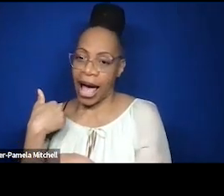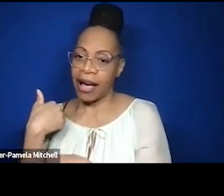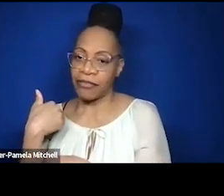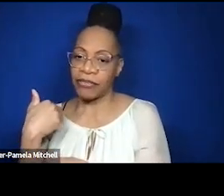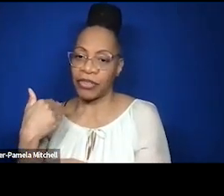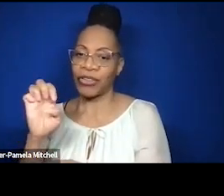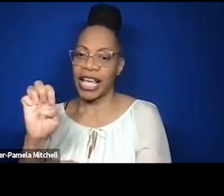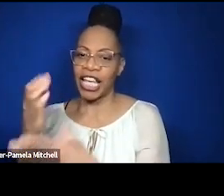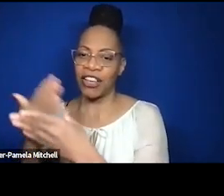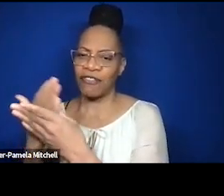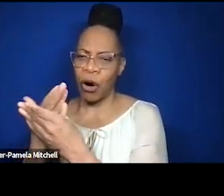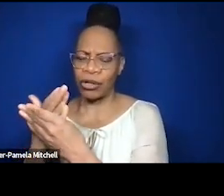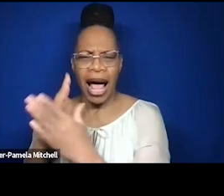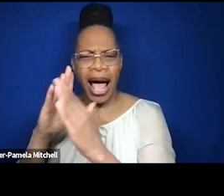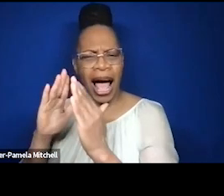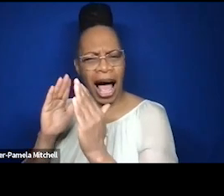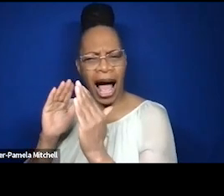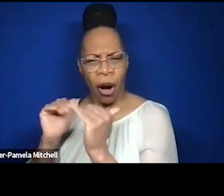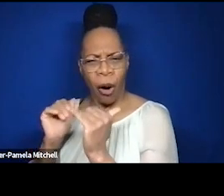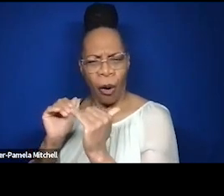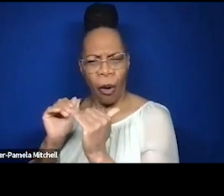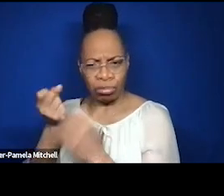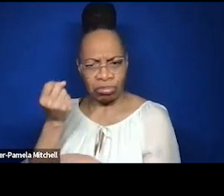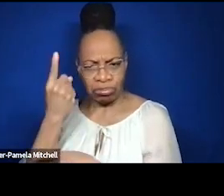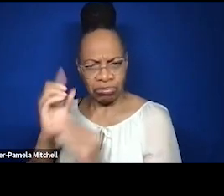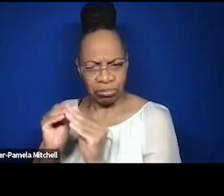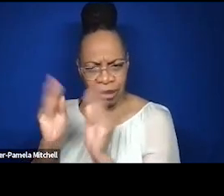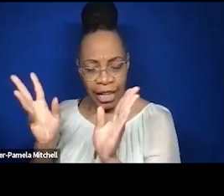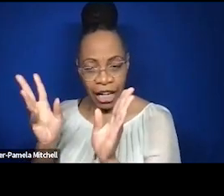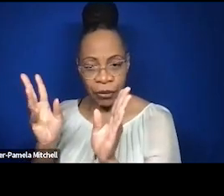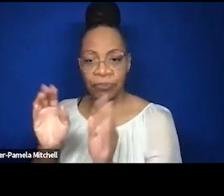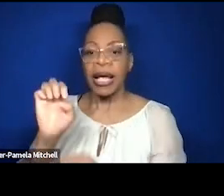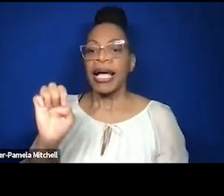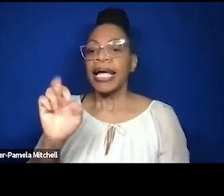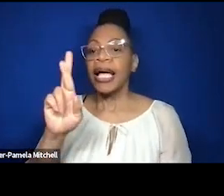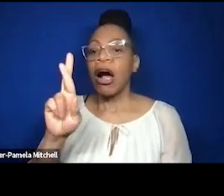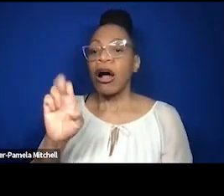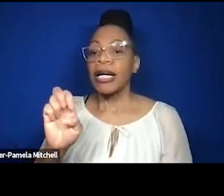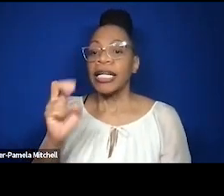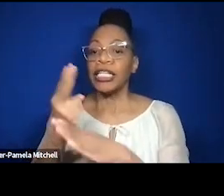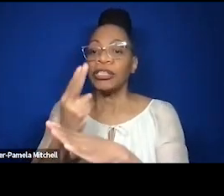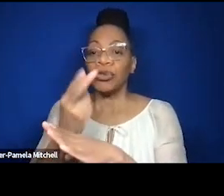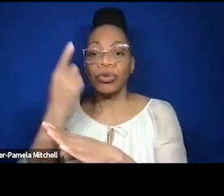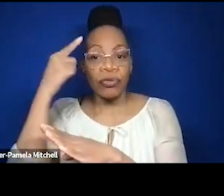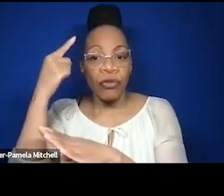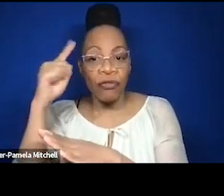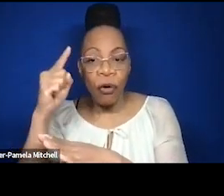Espero que eso ayude y no lo haya complicado más. Y ERE se usa principalmente para enviar registros médicos,